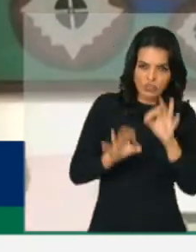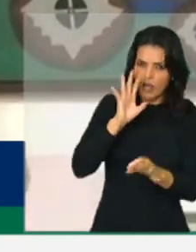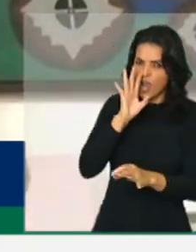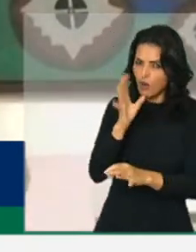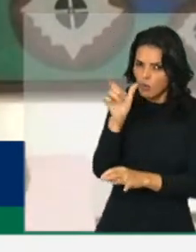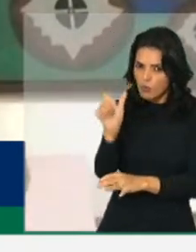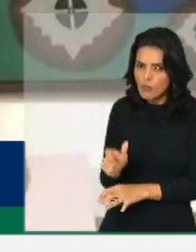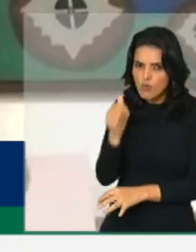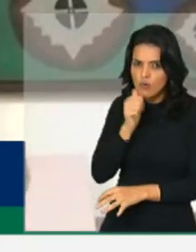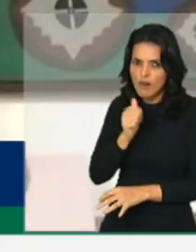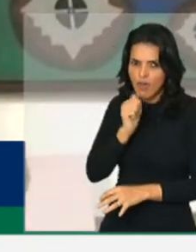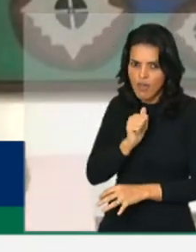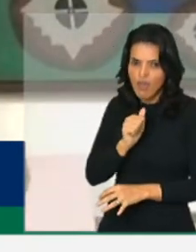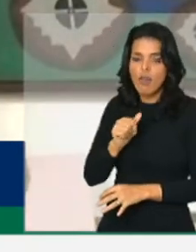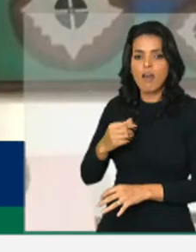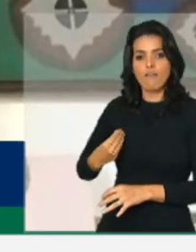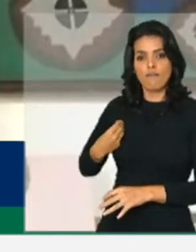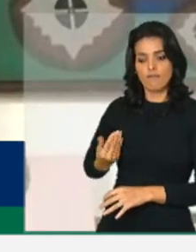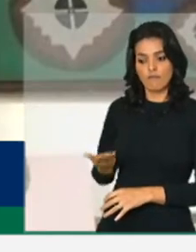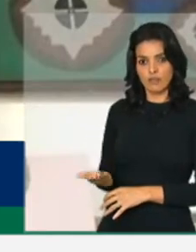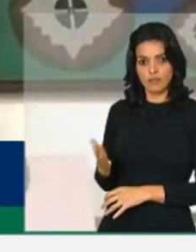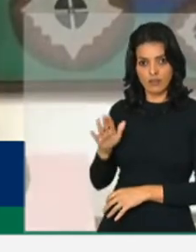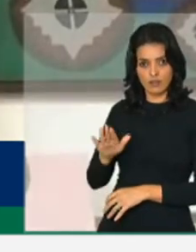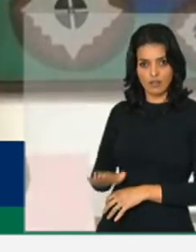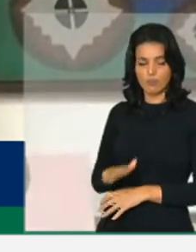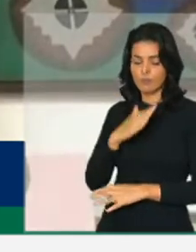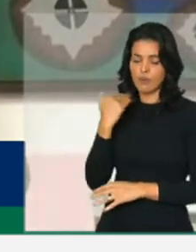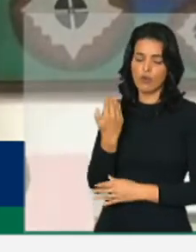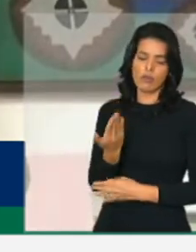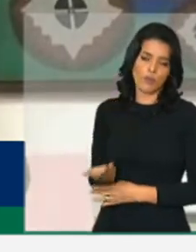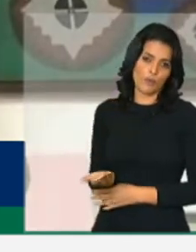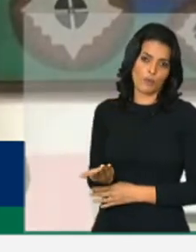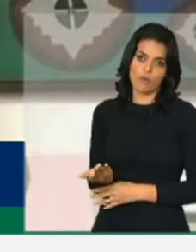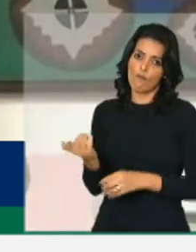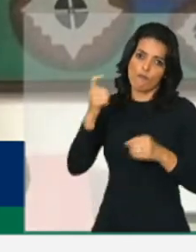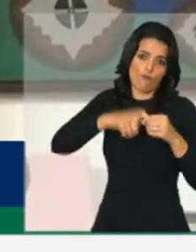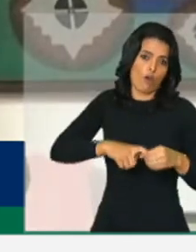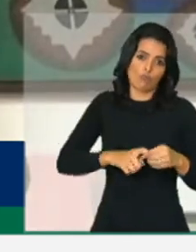JANEIRO A PRIMEIRA VÍTIMA DO COVID-19 FOI UMA TRABALHADORA... DOMÀSTICA